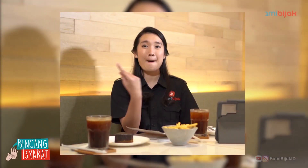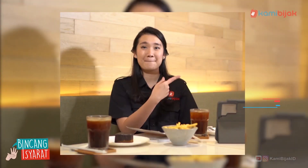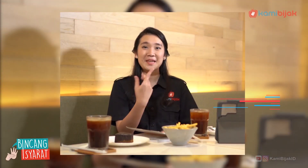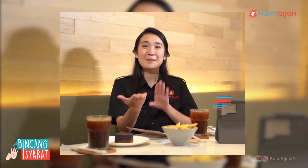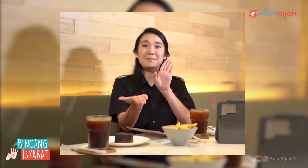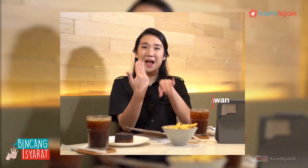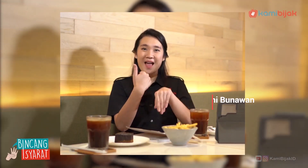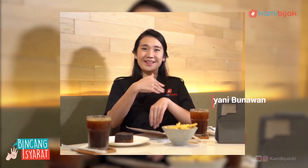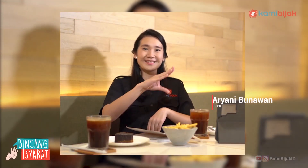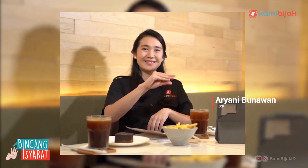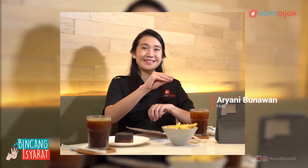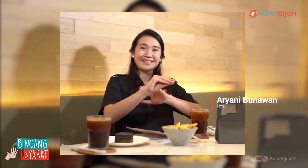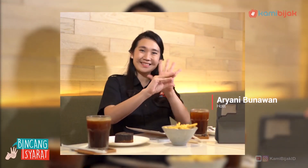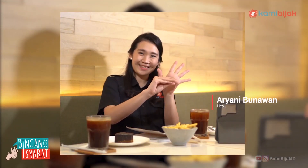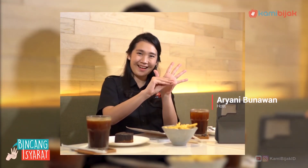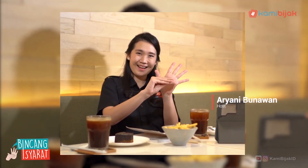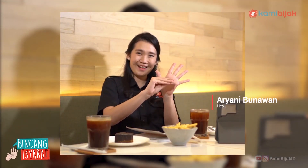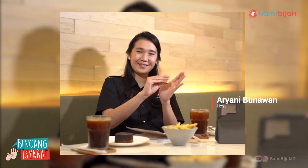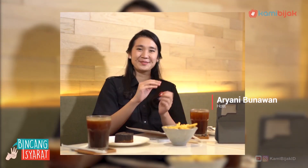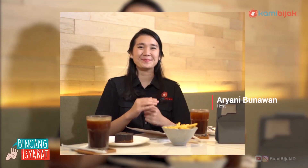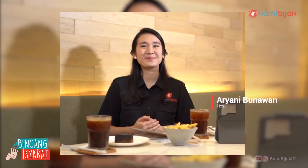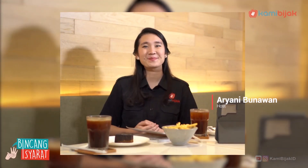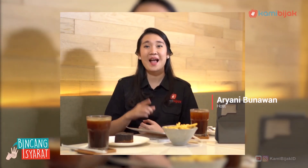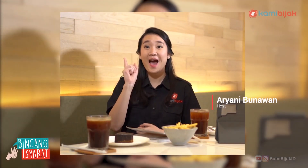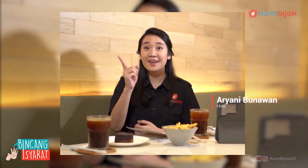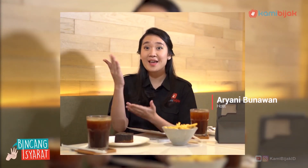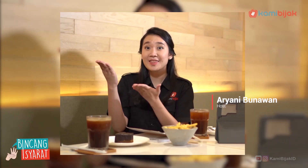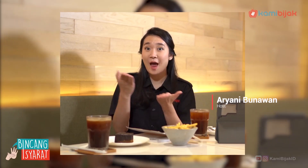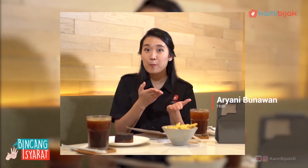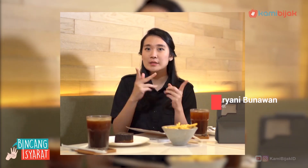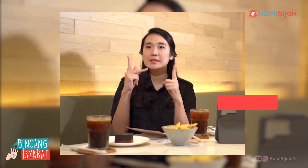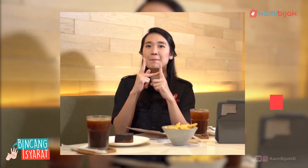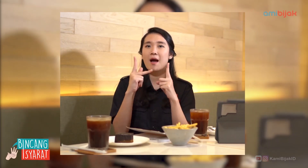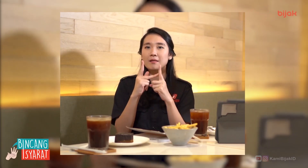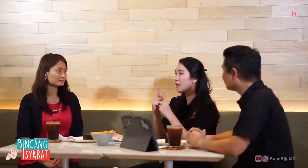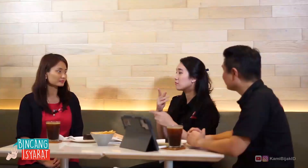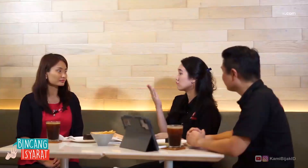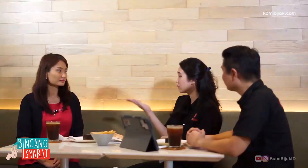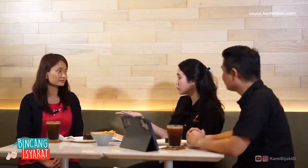Kami kembali ke Bincang Isyarat. Ada tamu dari Semarang.